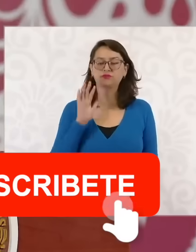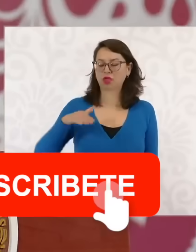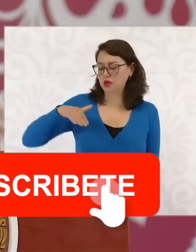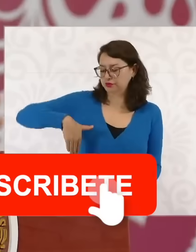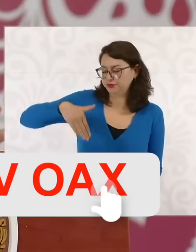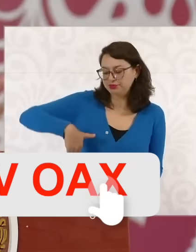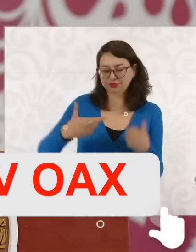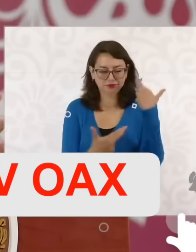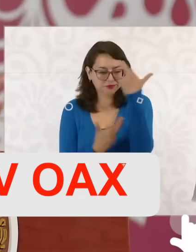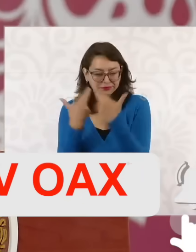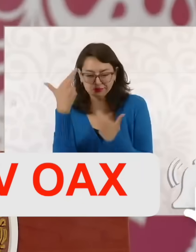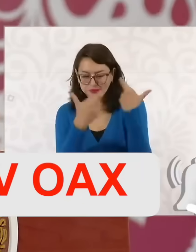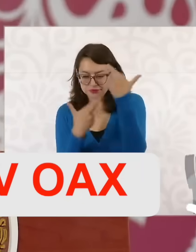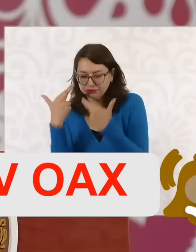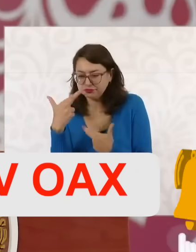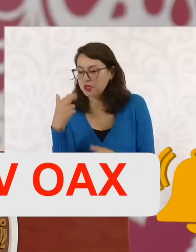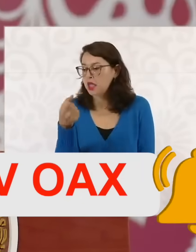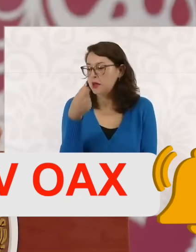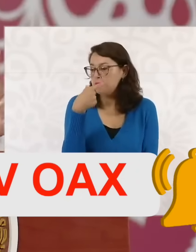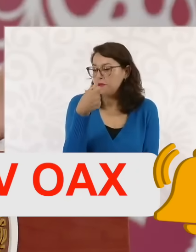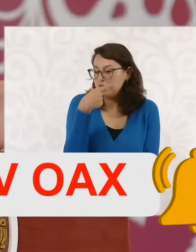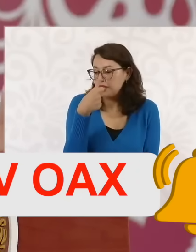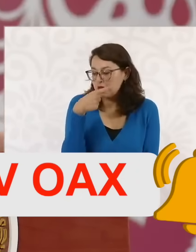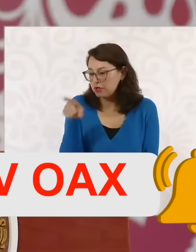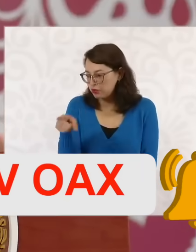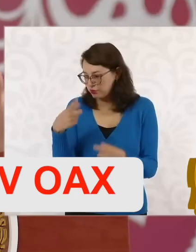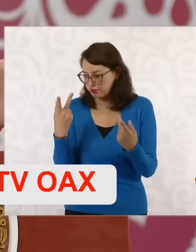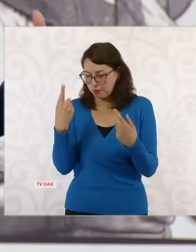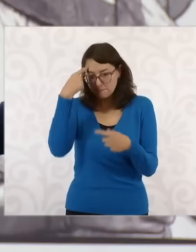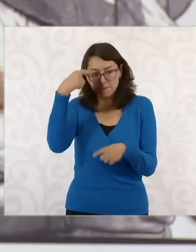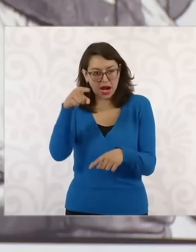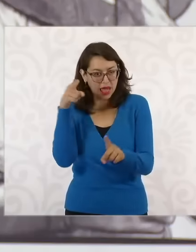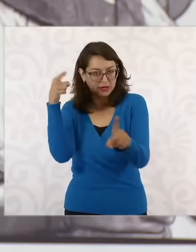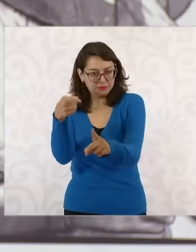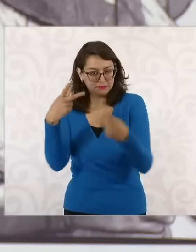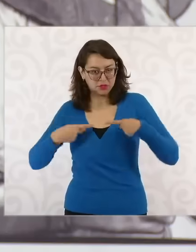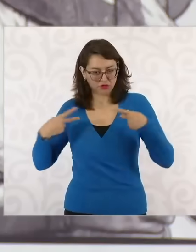mensaje claro y directo a estas farmacéuticas. Si no cumplen con el contrato en automático, se les